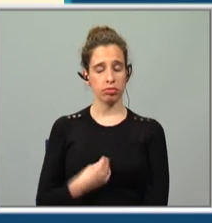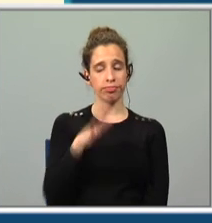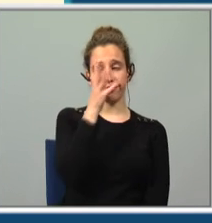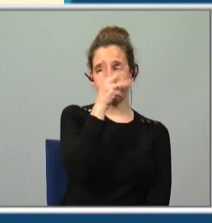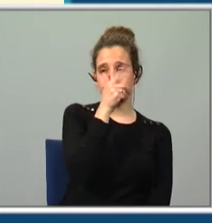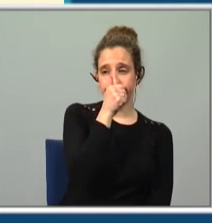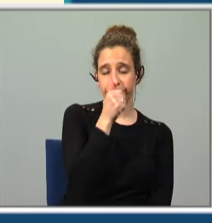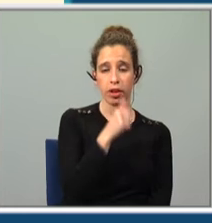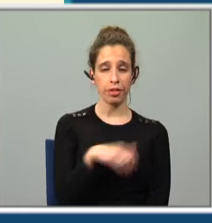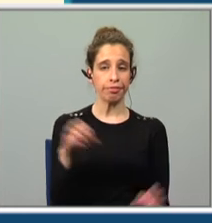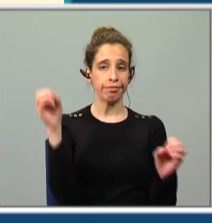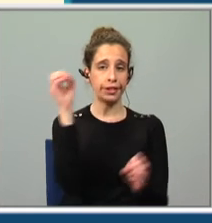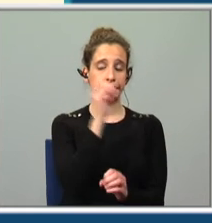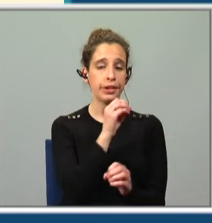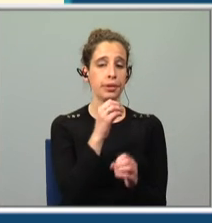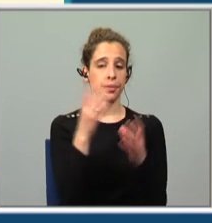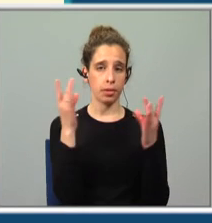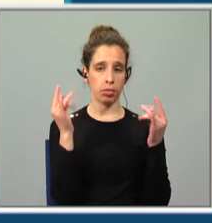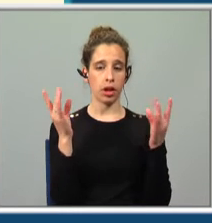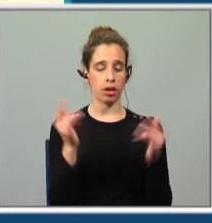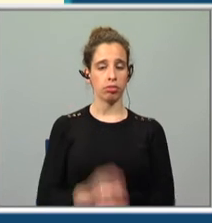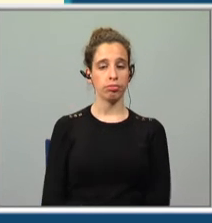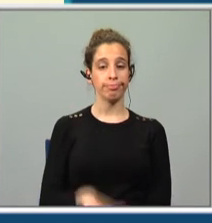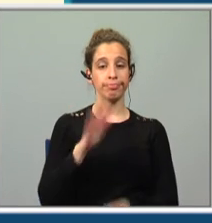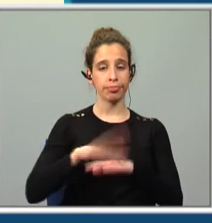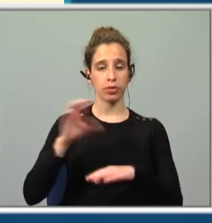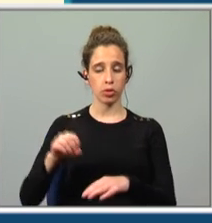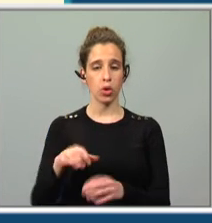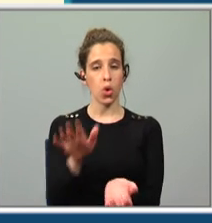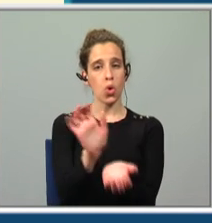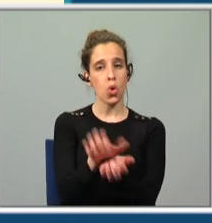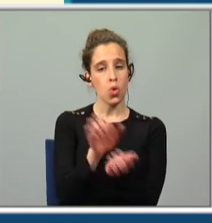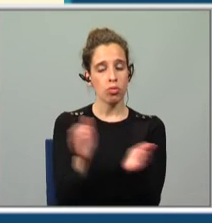não ter com quem brincar por isso o pequeno crocodilo e tomou uma 沒有人可以玩於是小鱷魚拿了一個